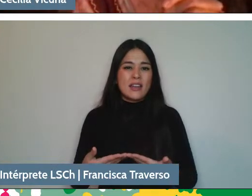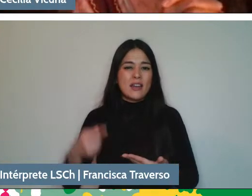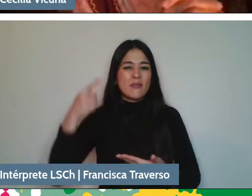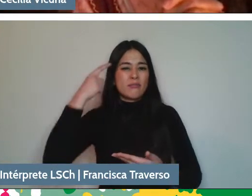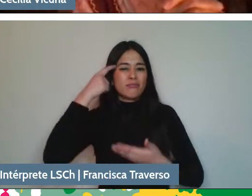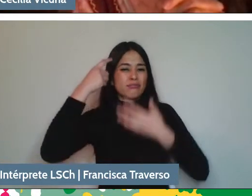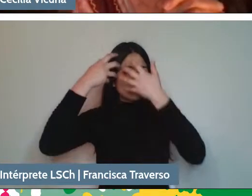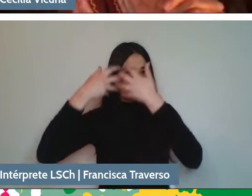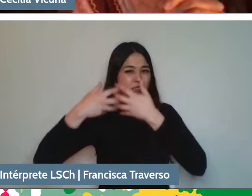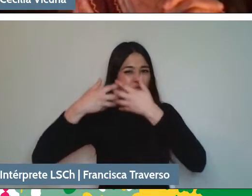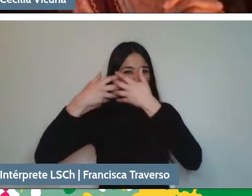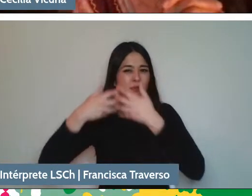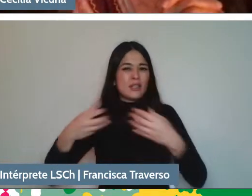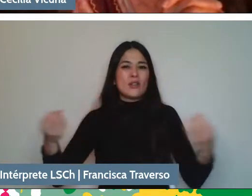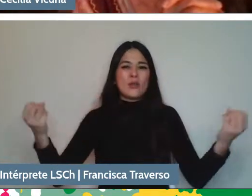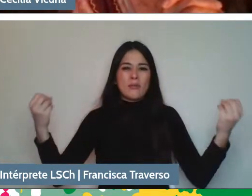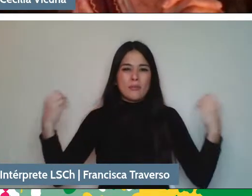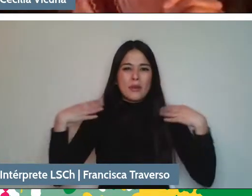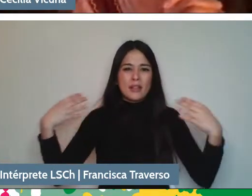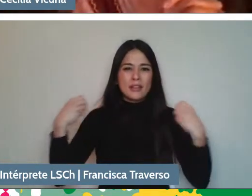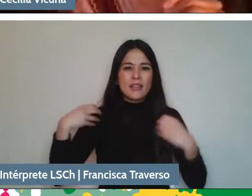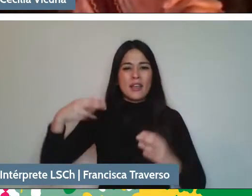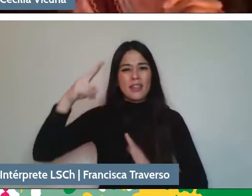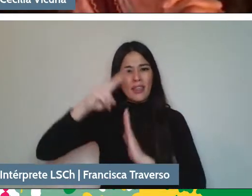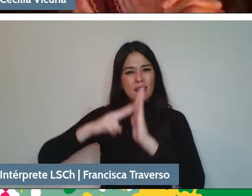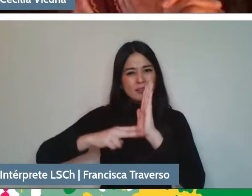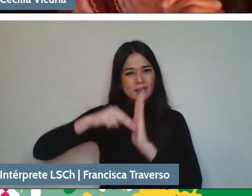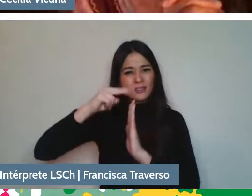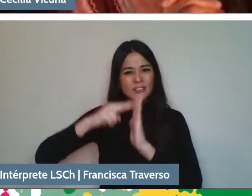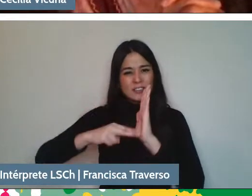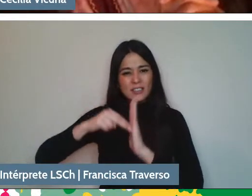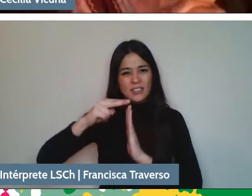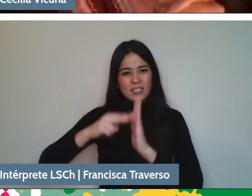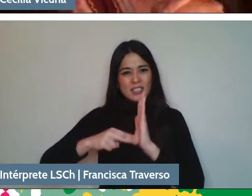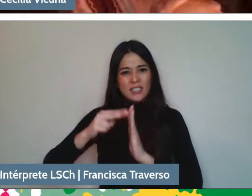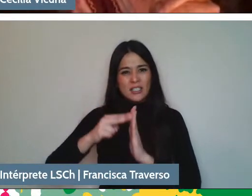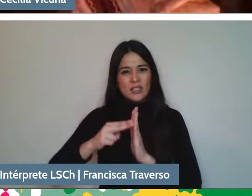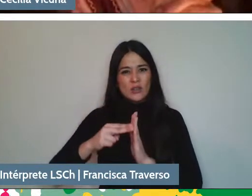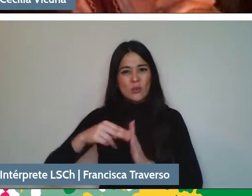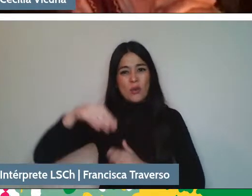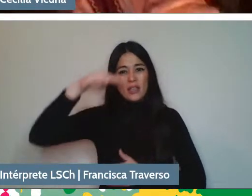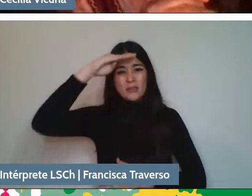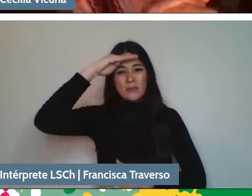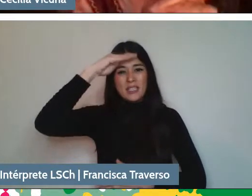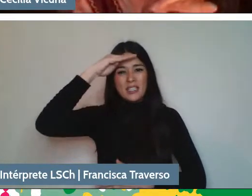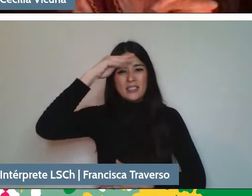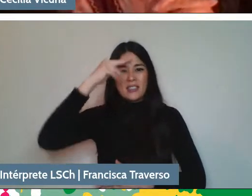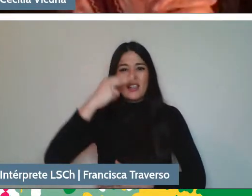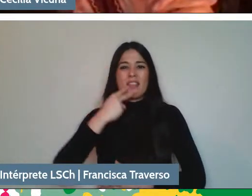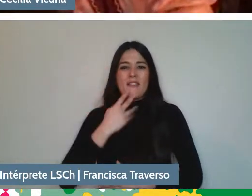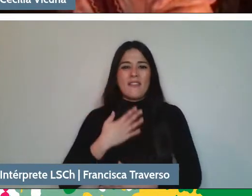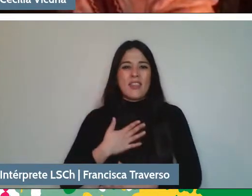y la práctica de las artes como una experiencia vital ineludible.